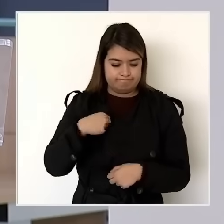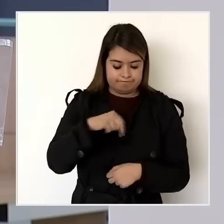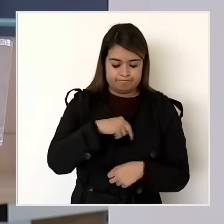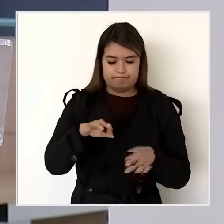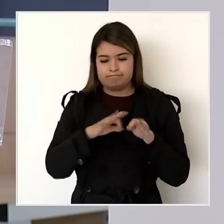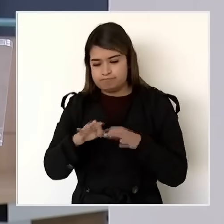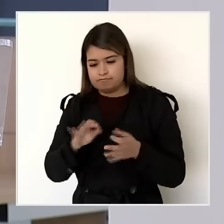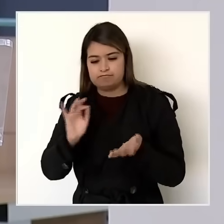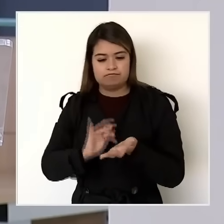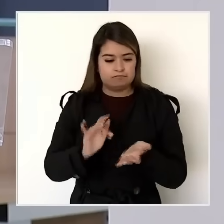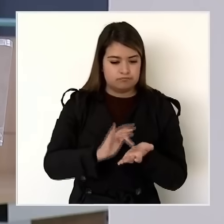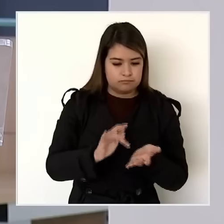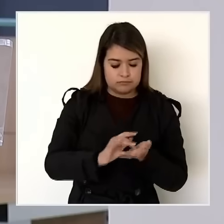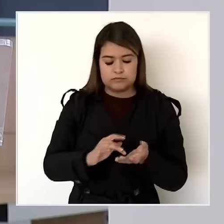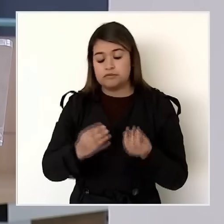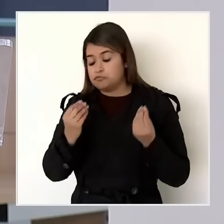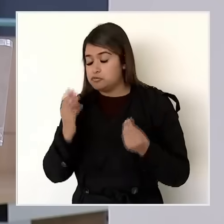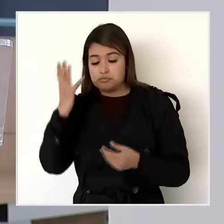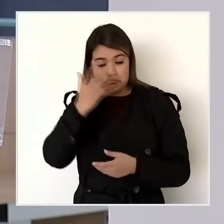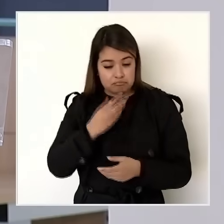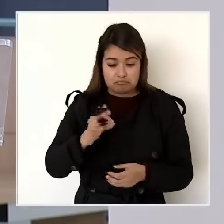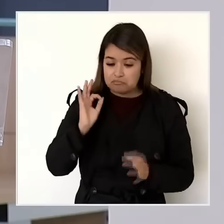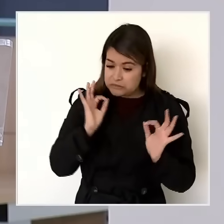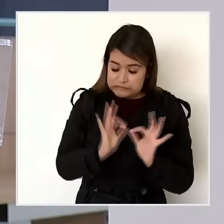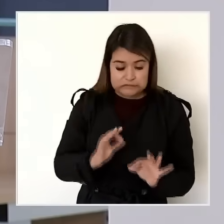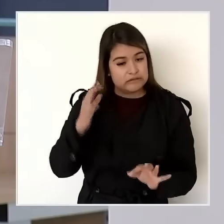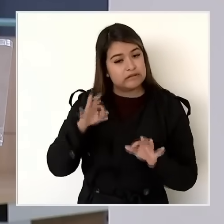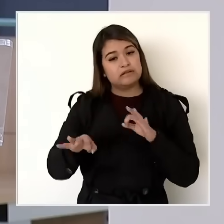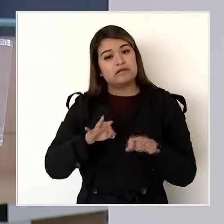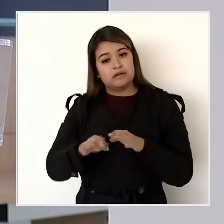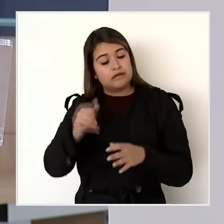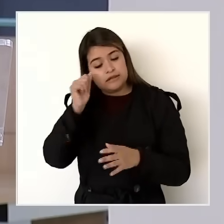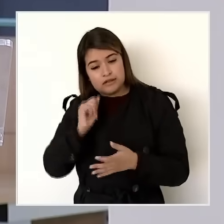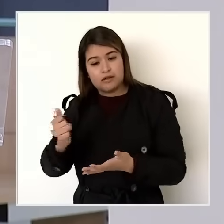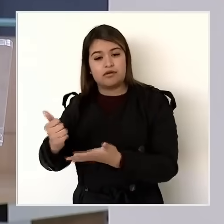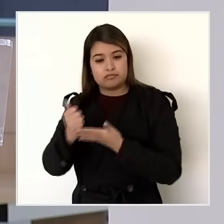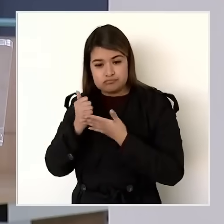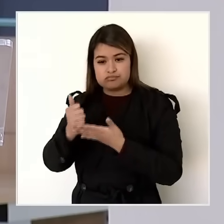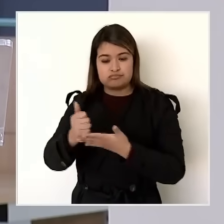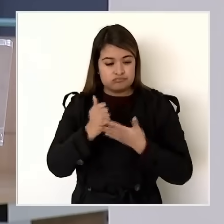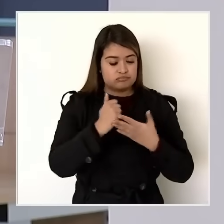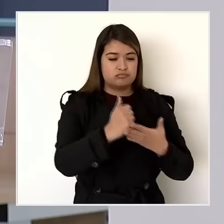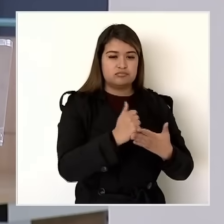que ha desempeñado un trabajo extraordinario. Él nos ayuda a no solamente las aduanas,